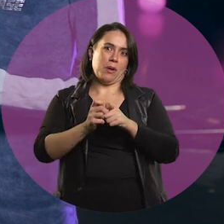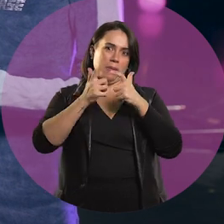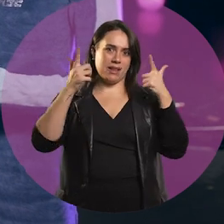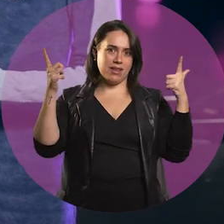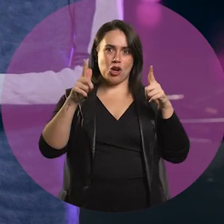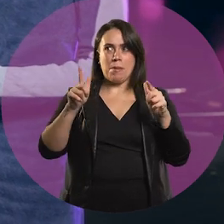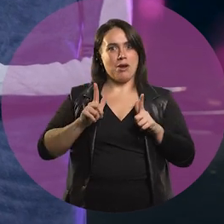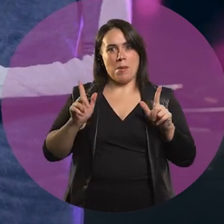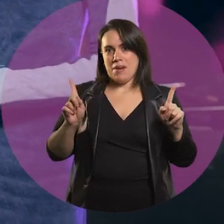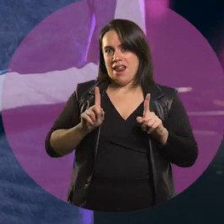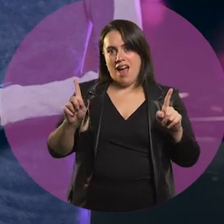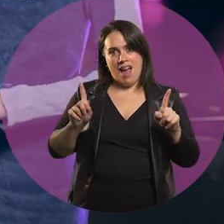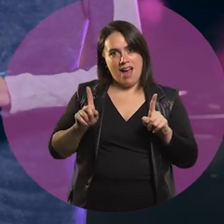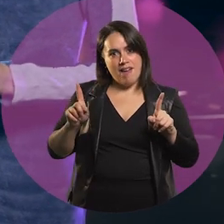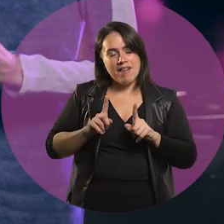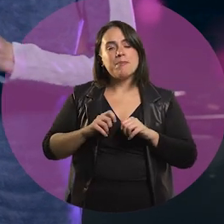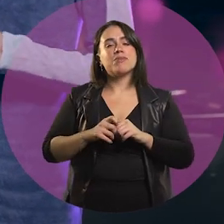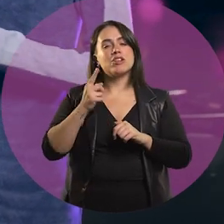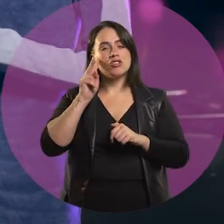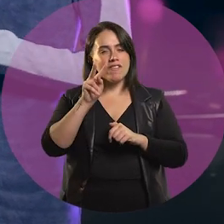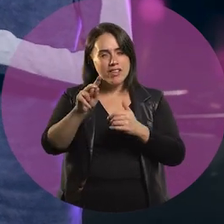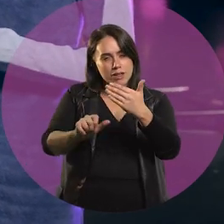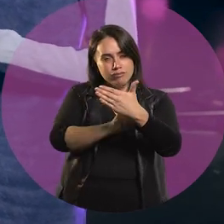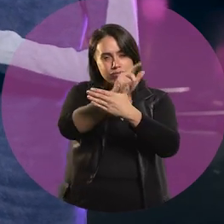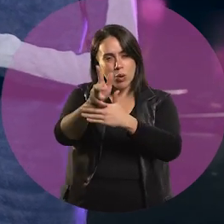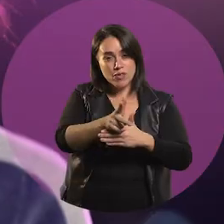y también, anduve vichando un poco de su trabajo